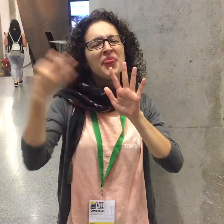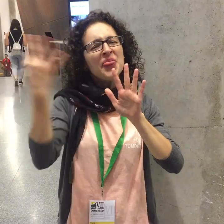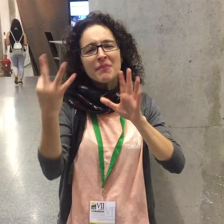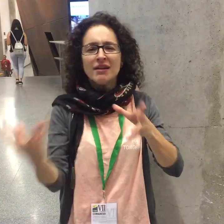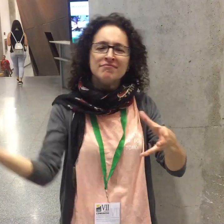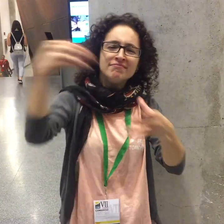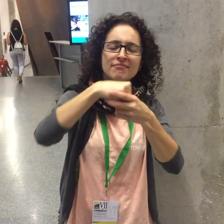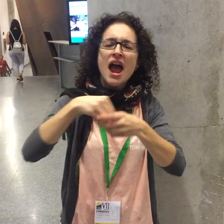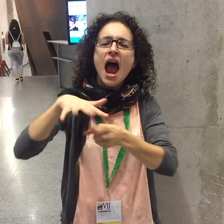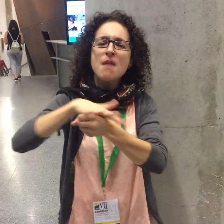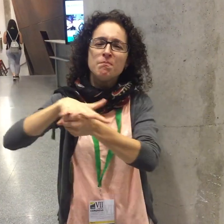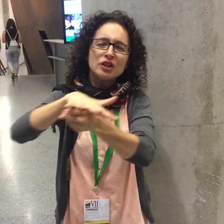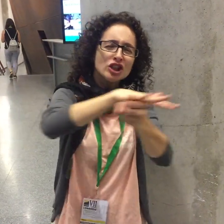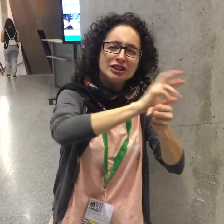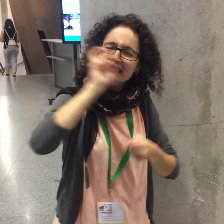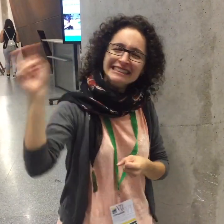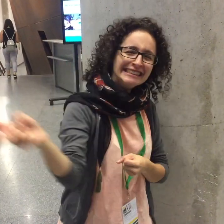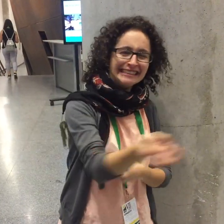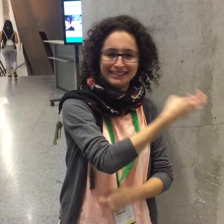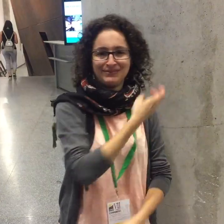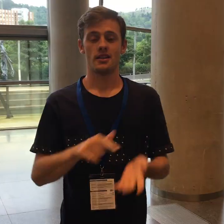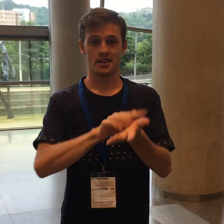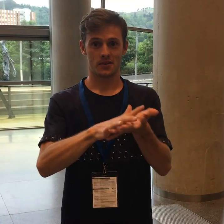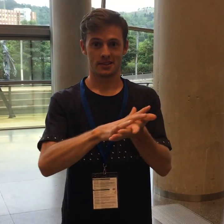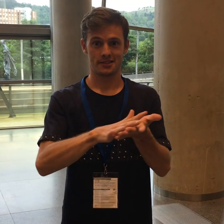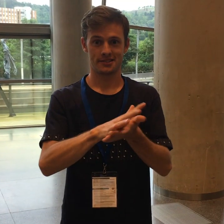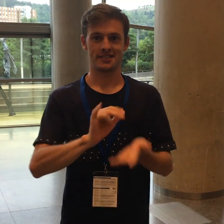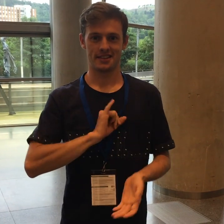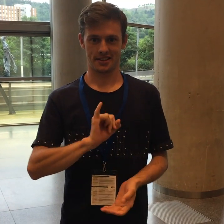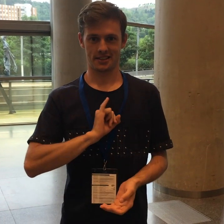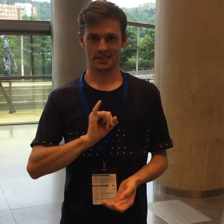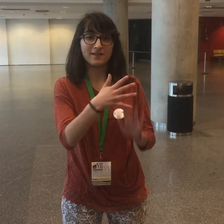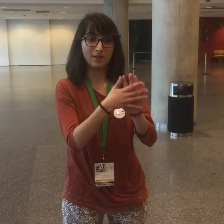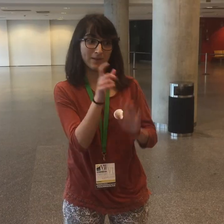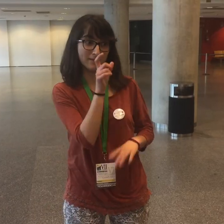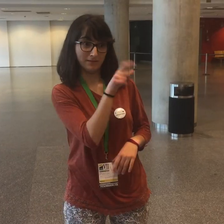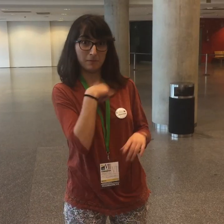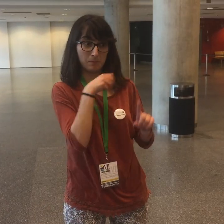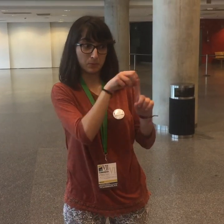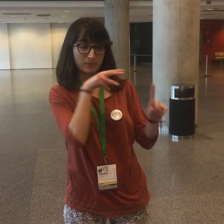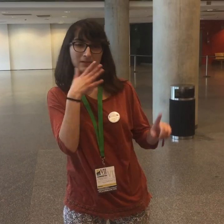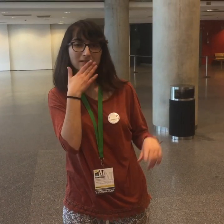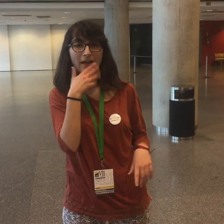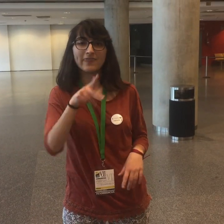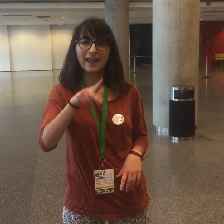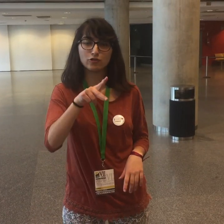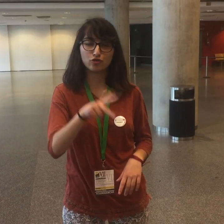La lengua de signos debe estar presente en todos los ámbitos de la vida. La lengua de signos nos da una identidad. La lengua de signos, para mí, es una cuestión de derechos.